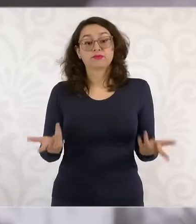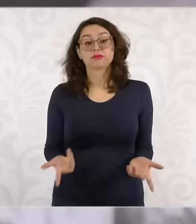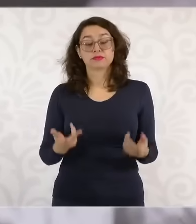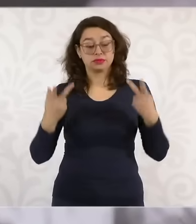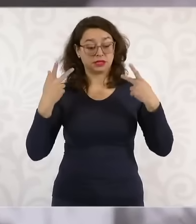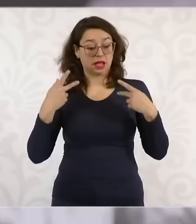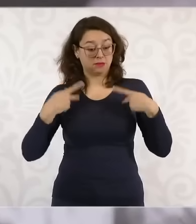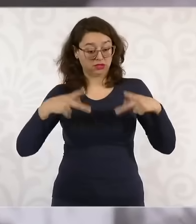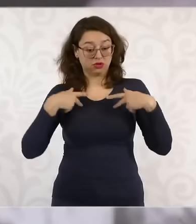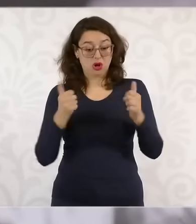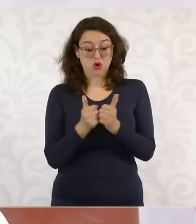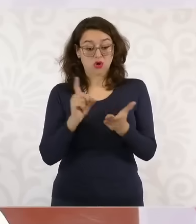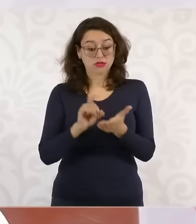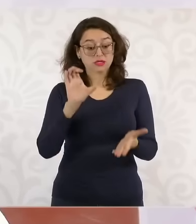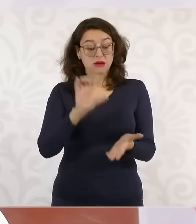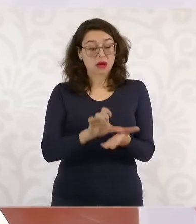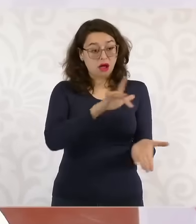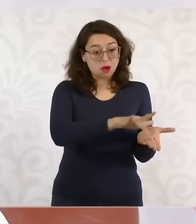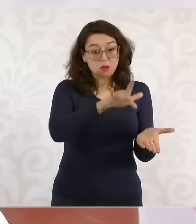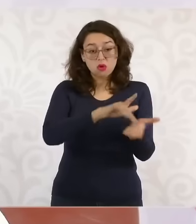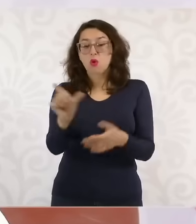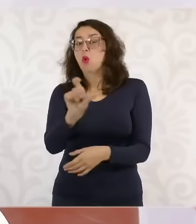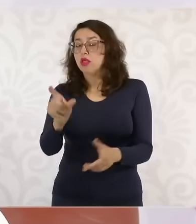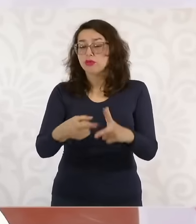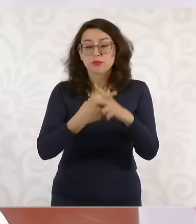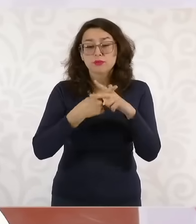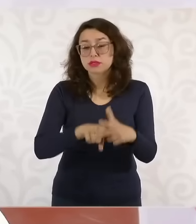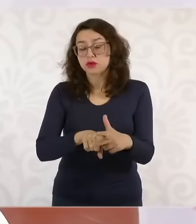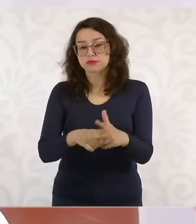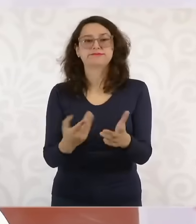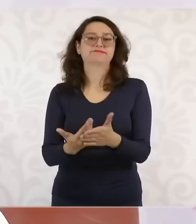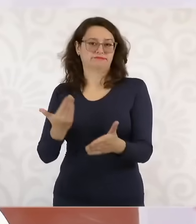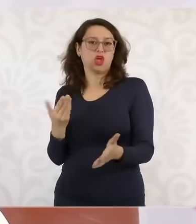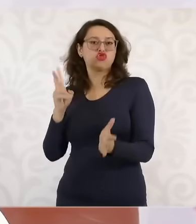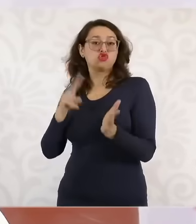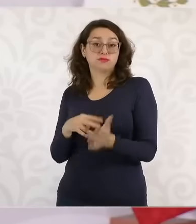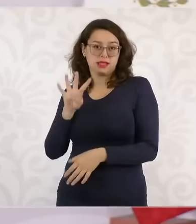con el gobierno del presidente López Obrador y continúa con el gobierno de nuestra presidenta